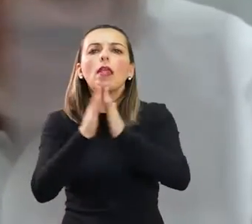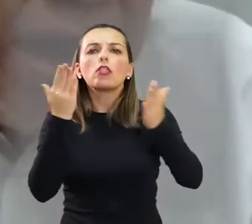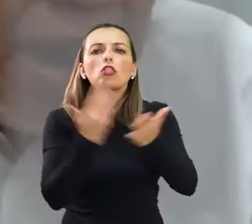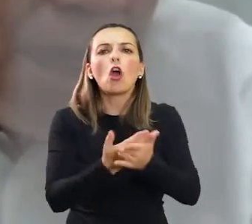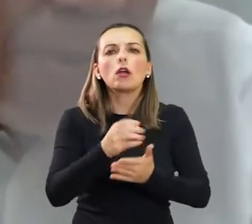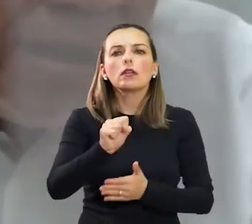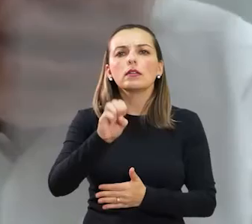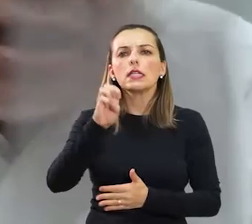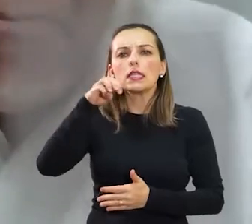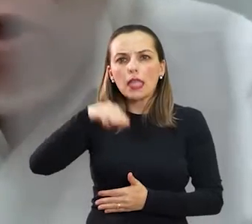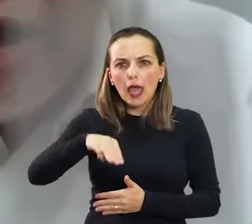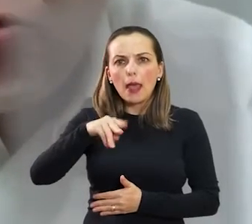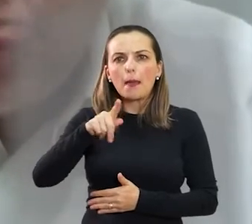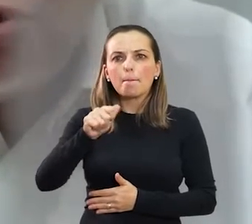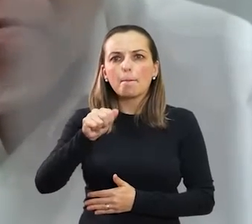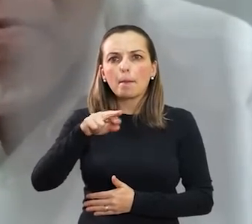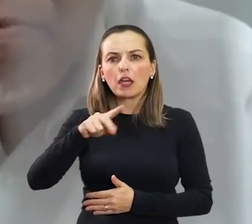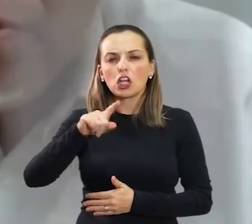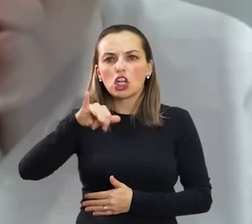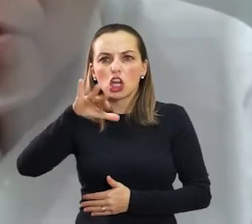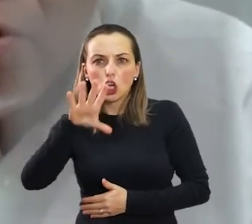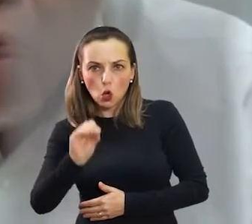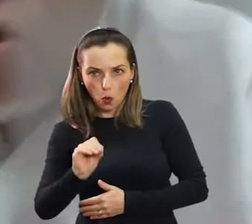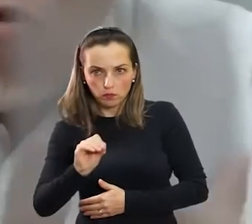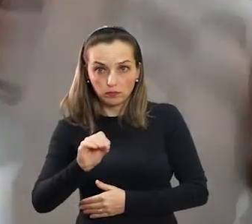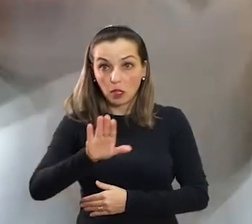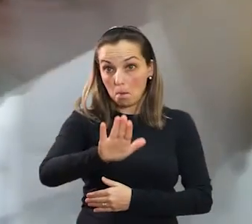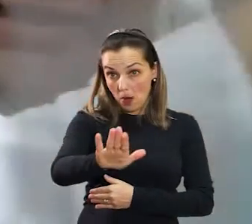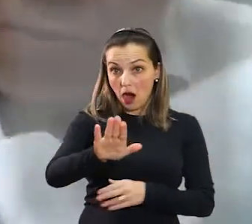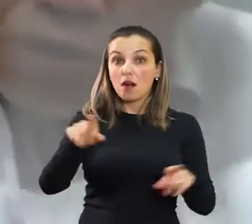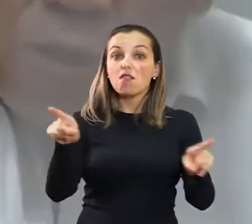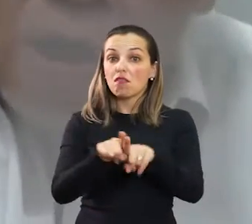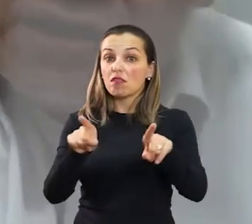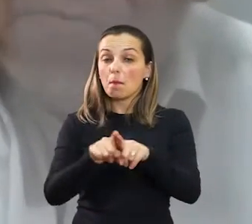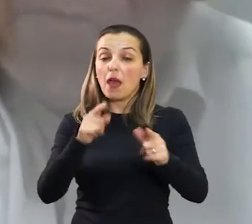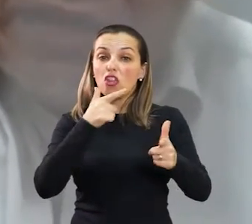partir de projetos como o famosíssimo "escola sem partido",